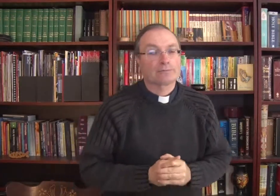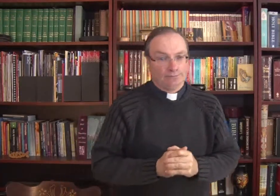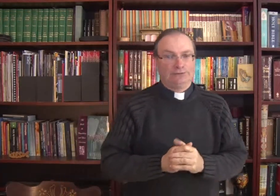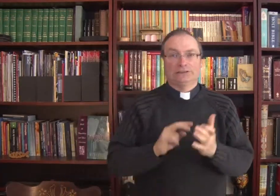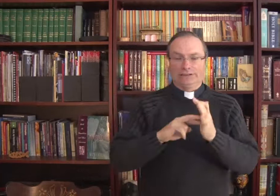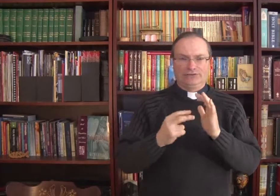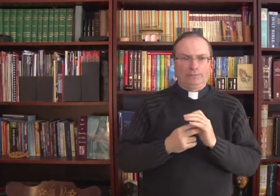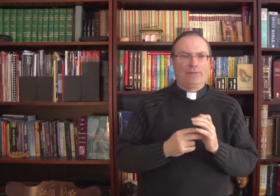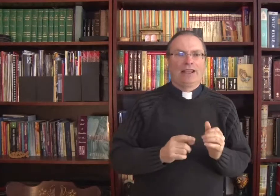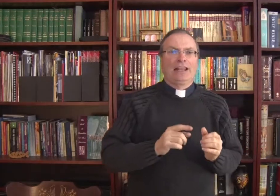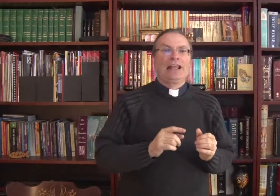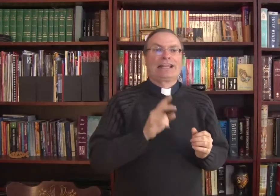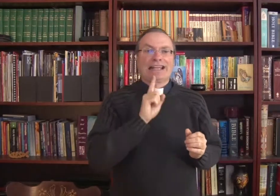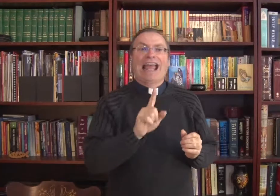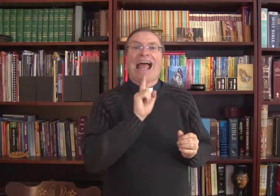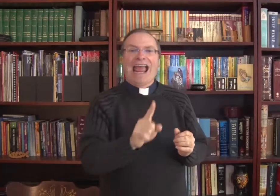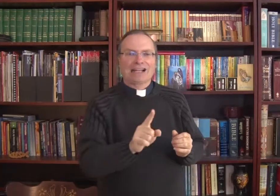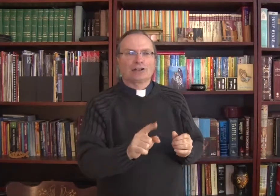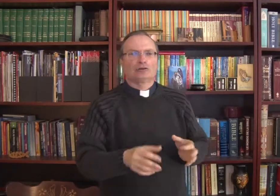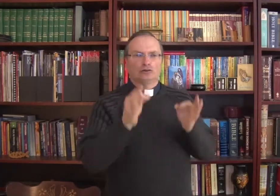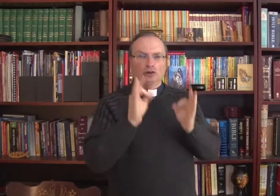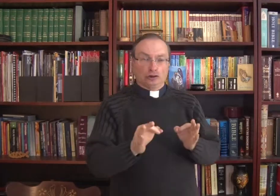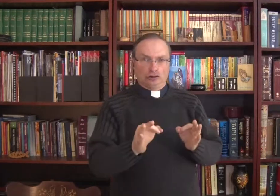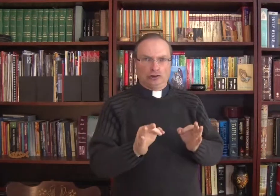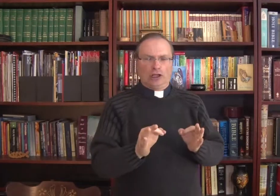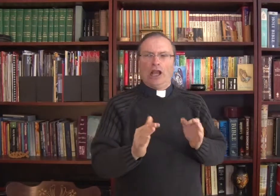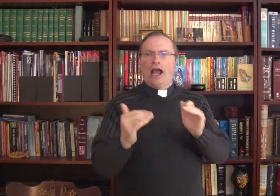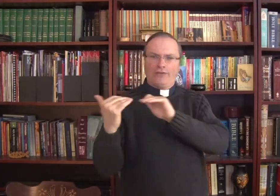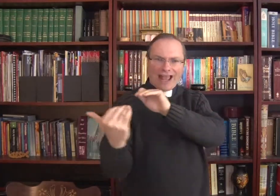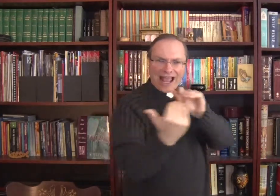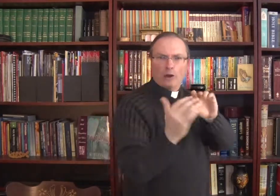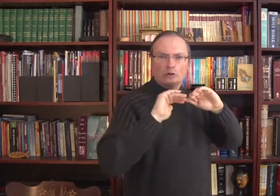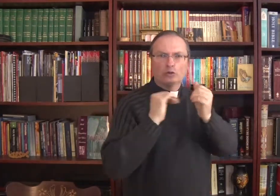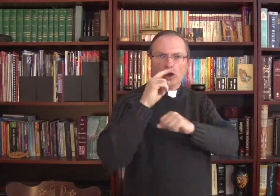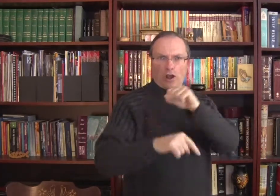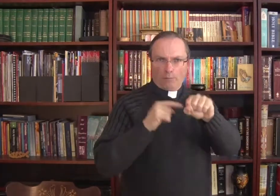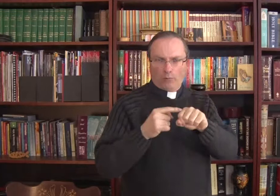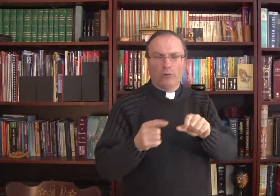Cela signifie d’être juste envers tout le monde,